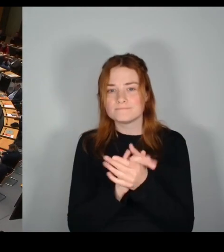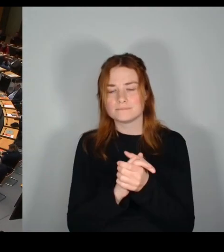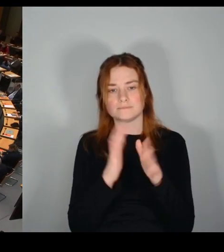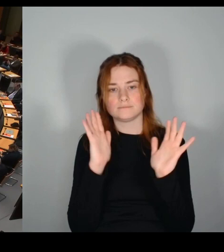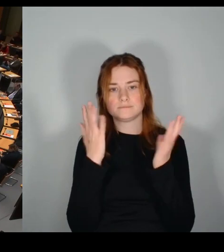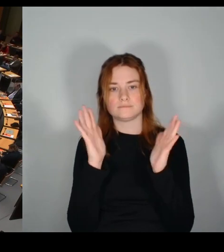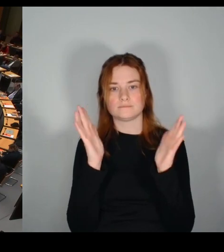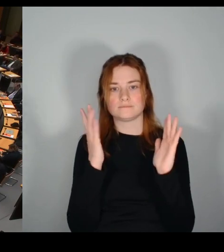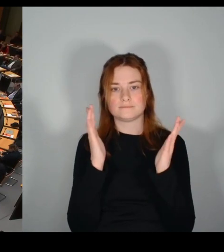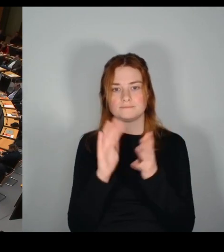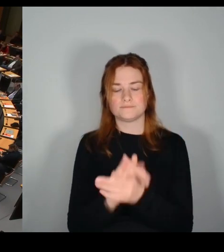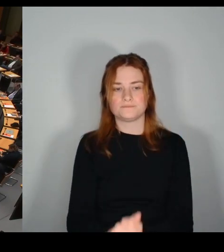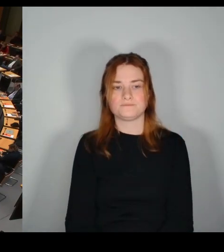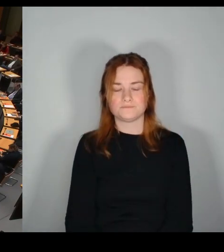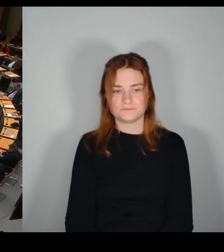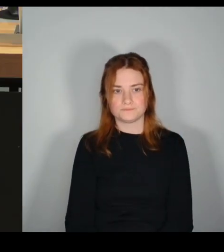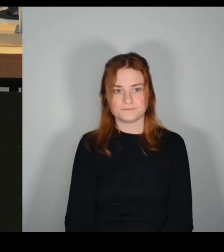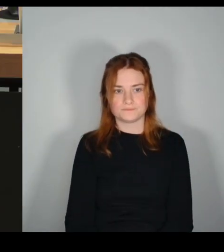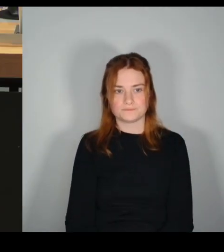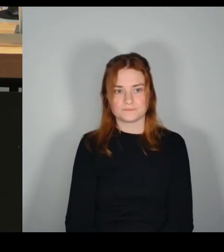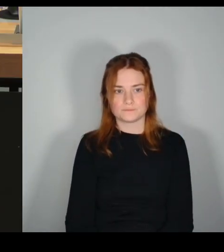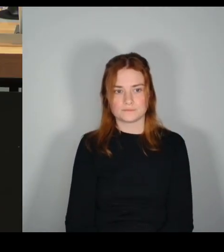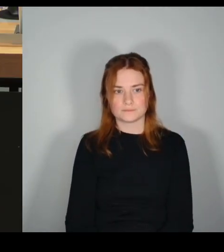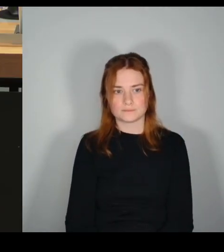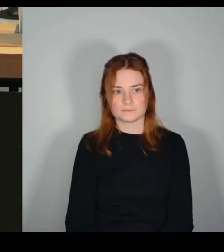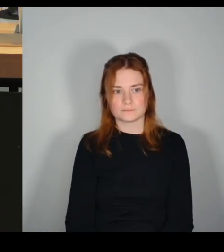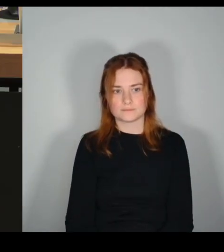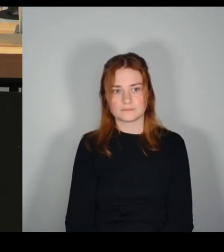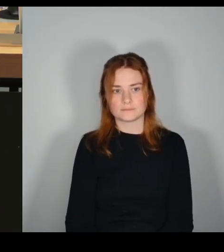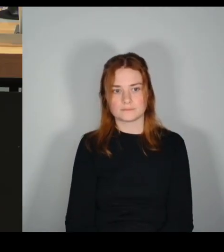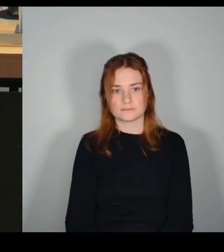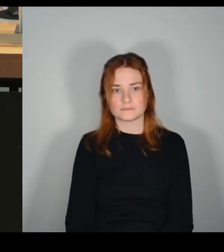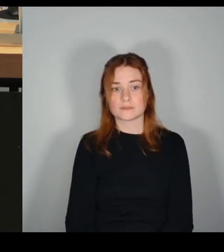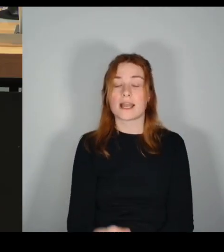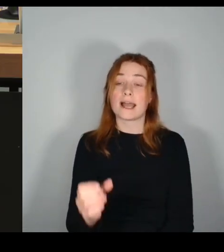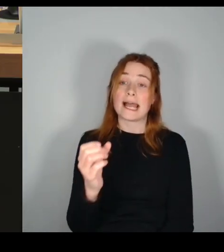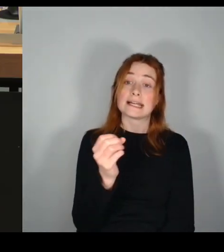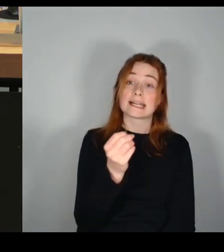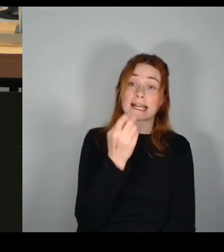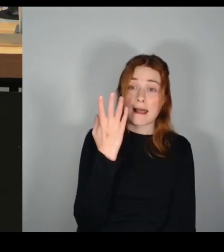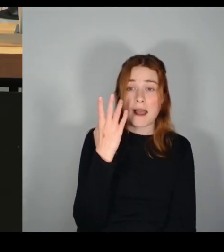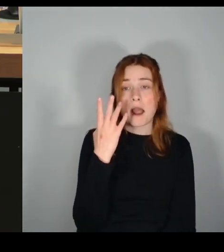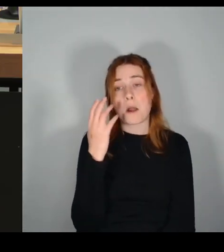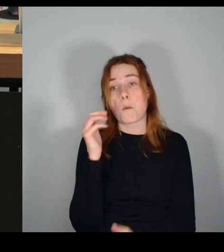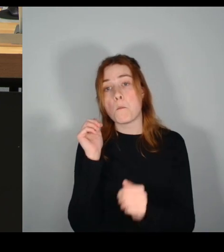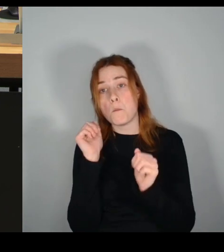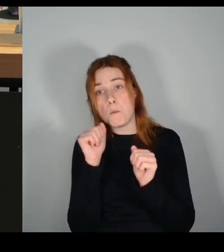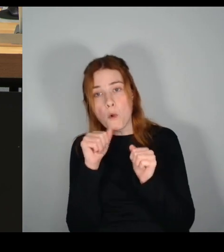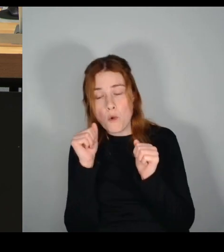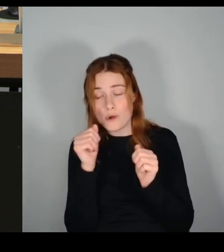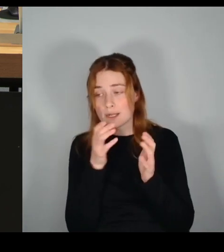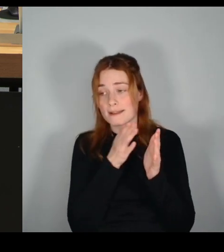Jetzt könnte man natürlich auch noch den Schwenker machen. Ich gehe nur der Versuchung einen ganz kleinen Augenblick nach und die Frage stellen, wer hat da eigentlich